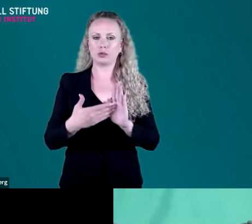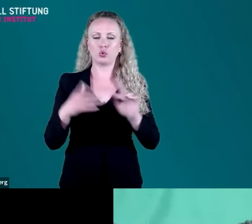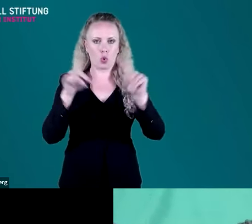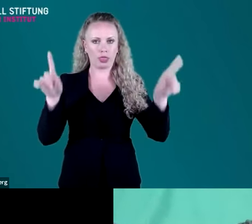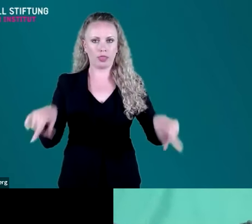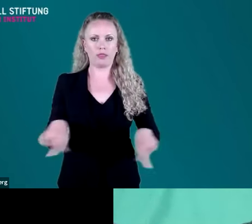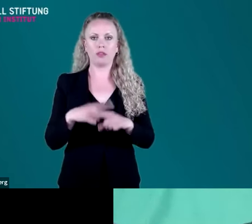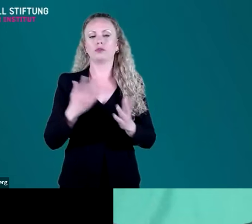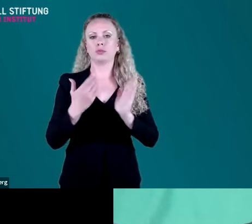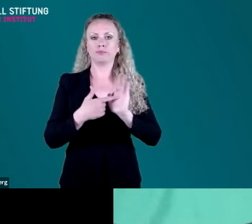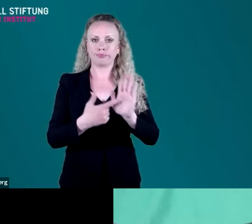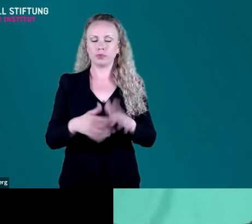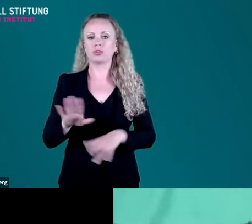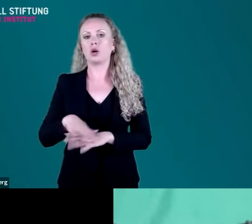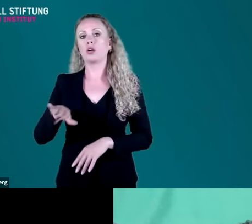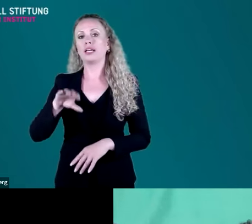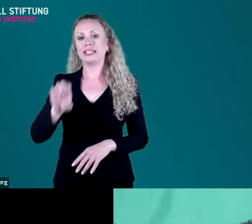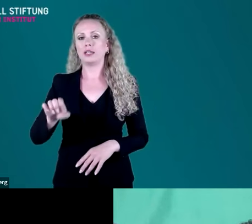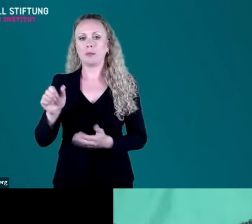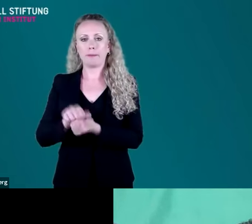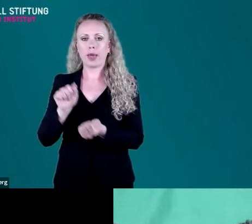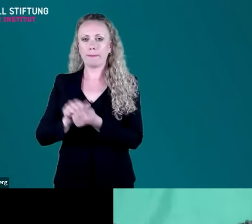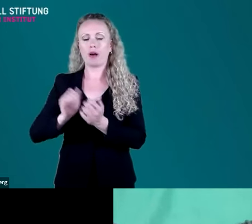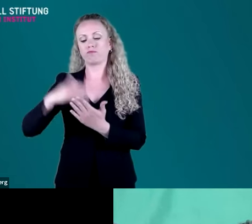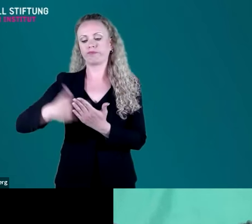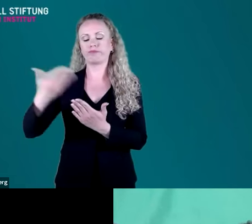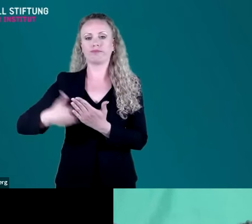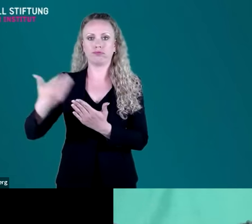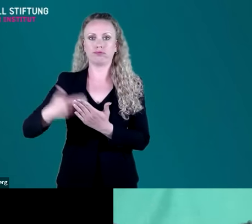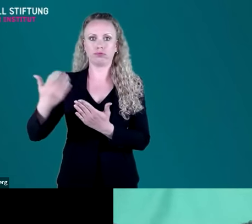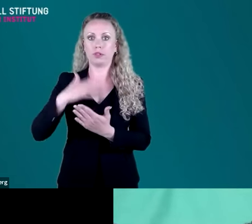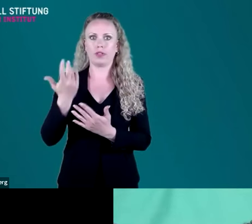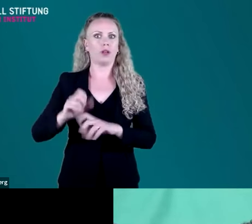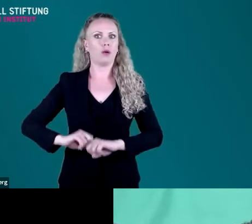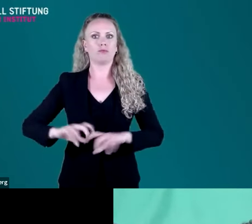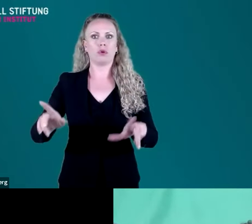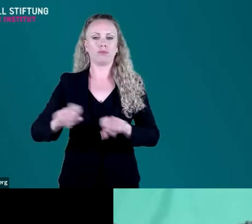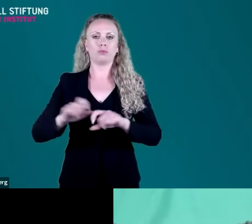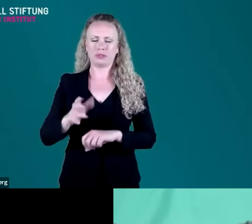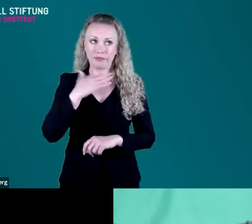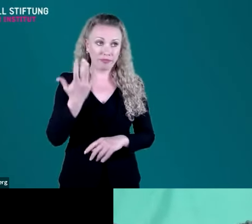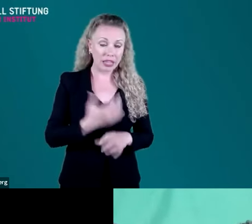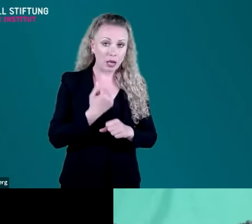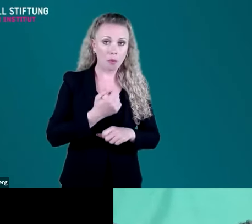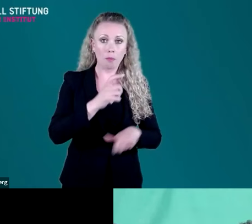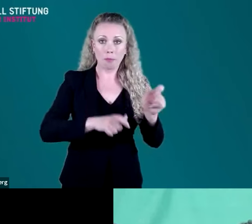Schon noch Schlagseiten hat. Es arbeiten nicht gerade besonders viele Menschen damit. Aktuell mache ich das alleine.